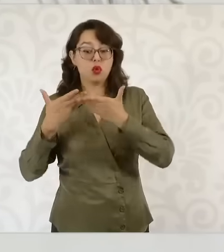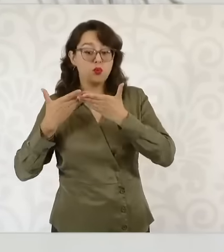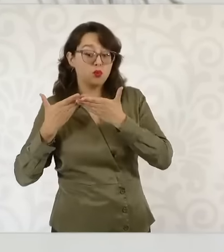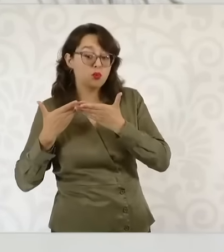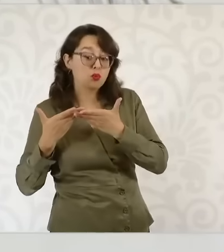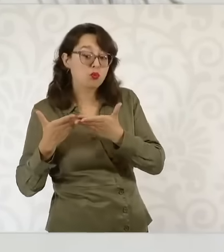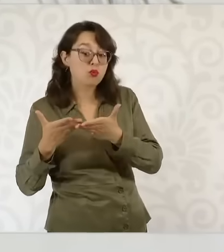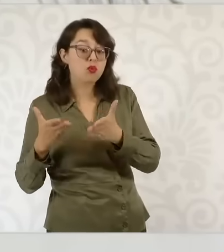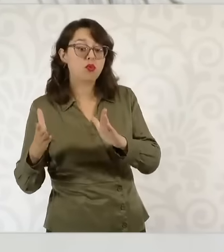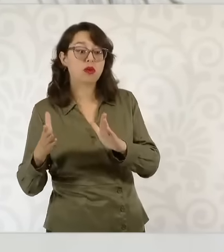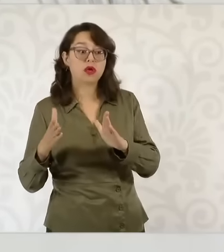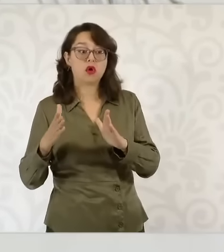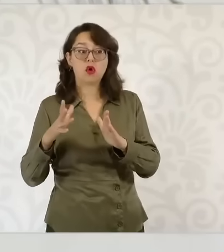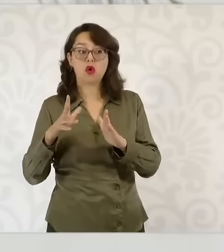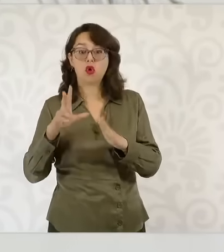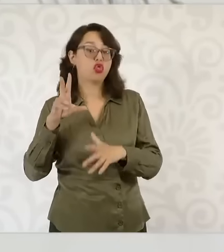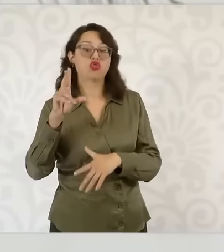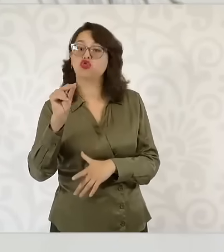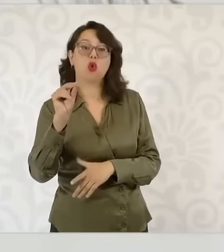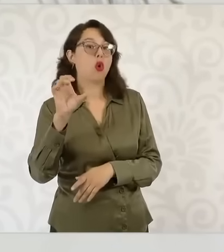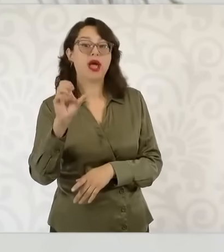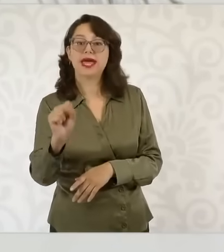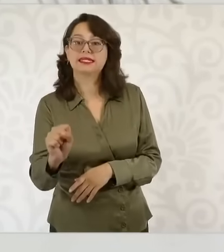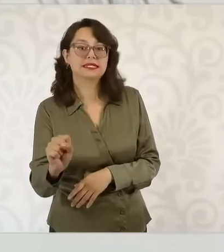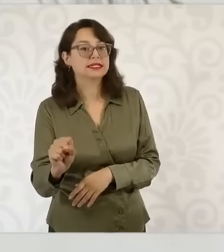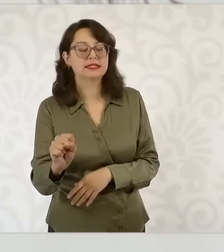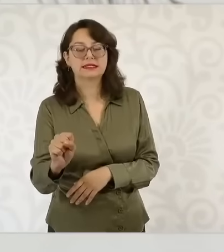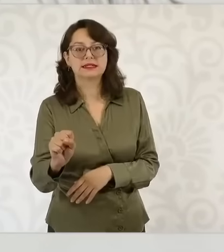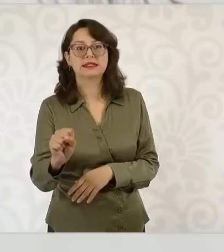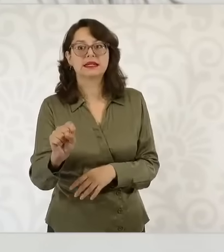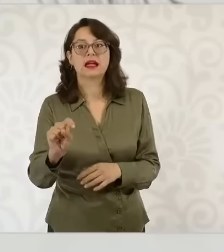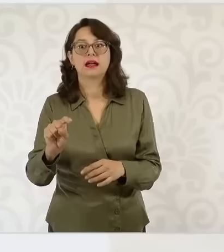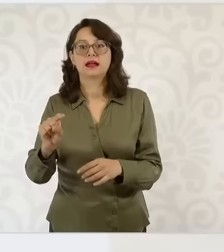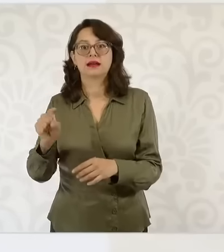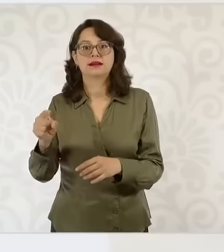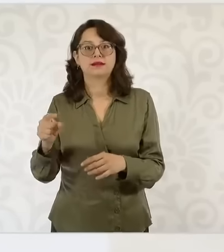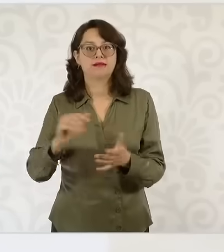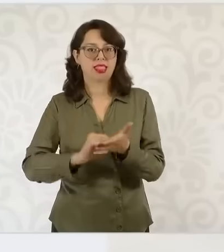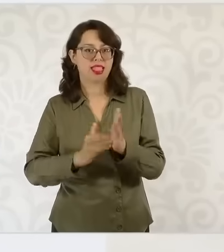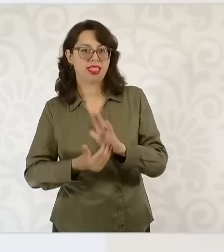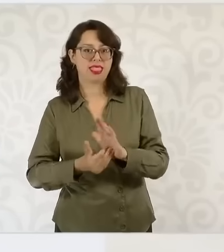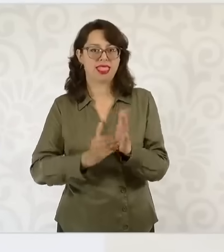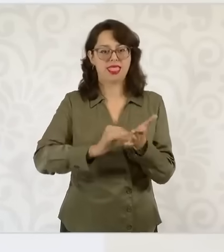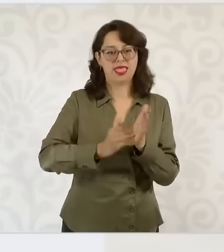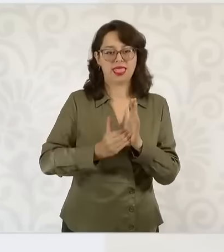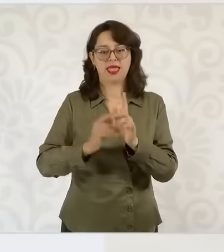daban la vuelta a la Constitución para permitir la inversión privada. En uno de esos puntos estaba lo